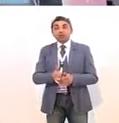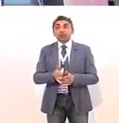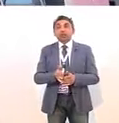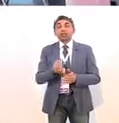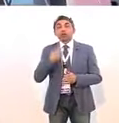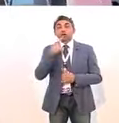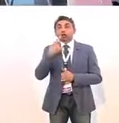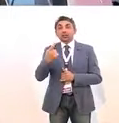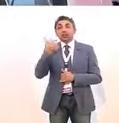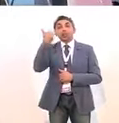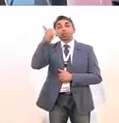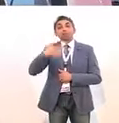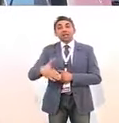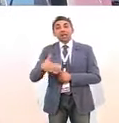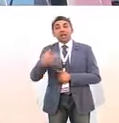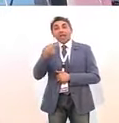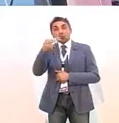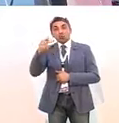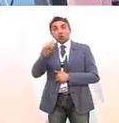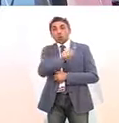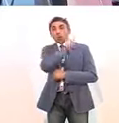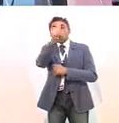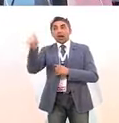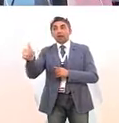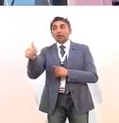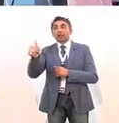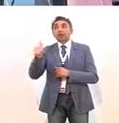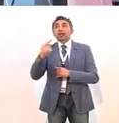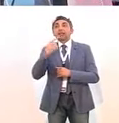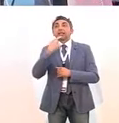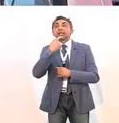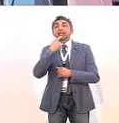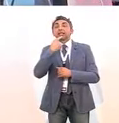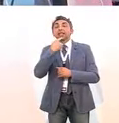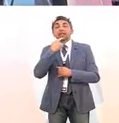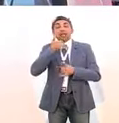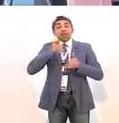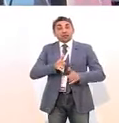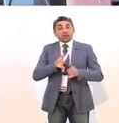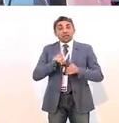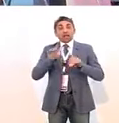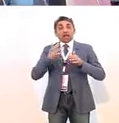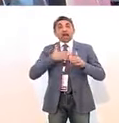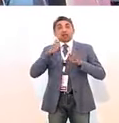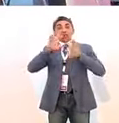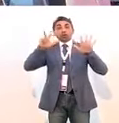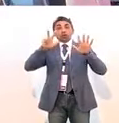“1000 euro all’anno per chi ha figli sotto i 18 anni” e quindi nessuno ha fatto polemica.